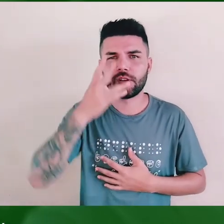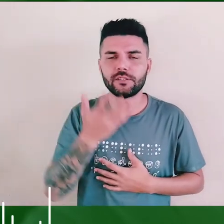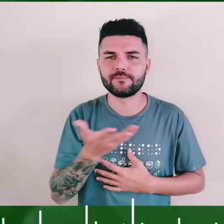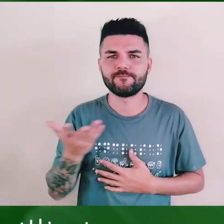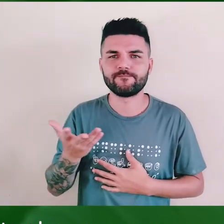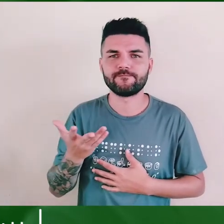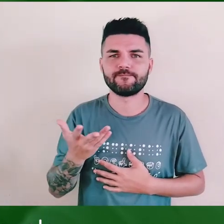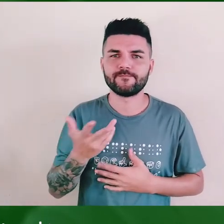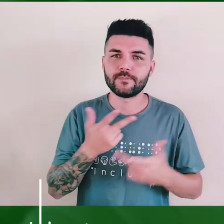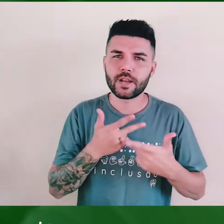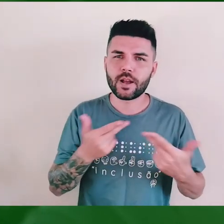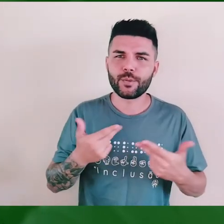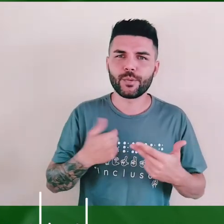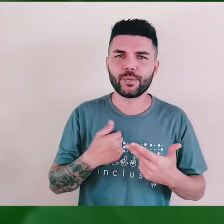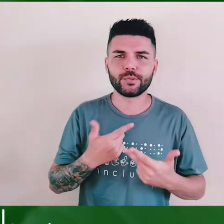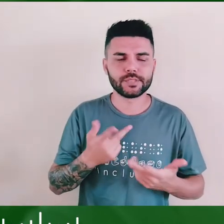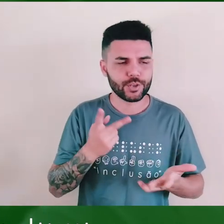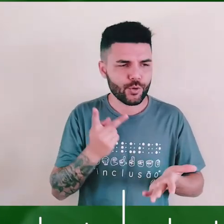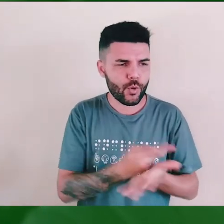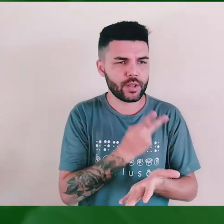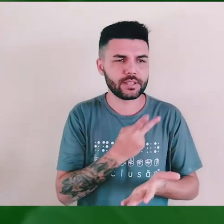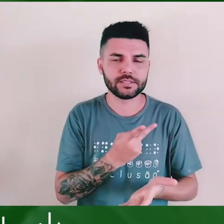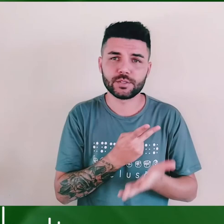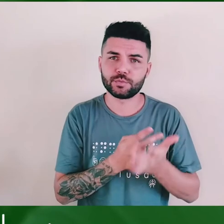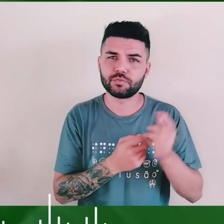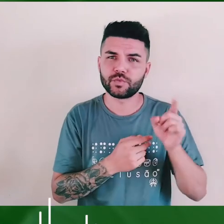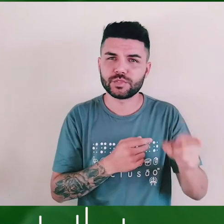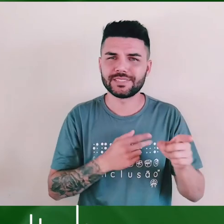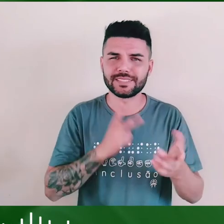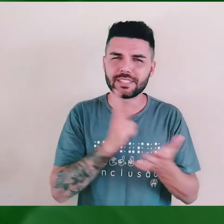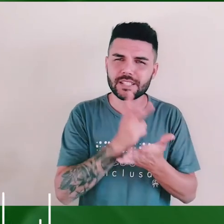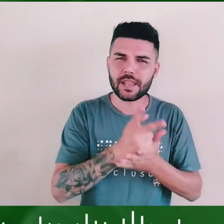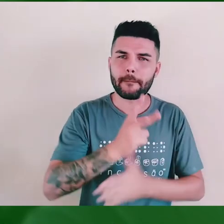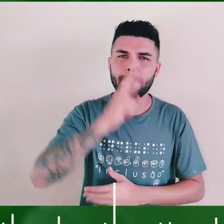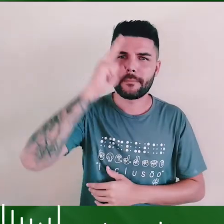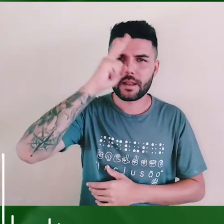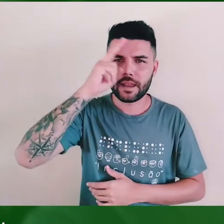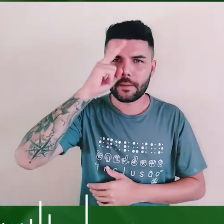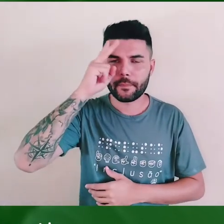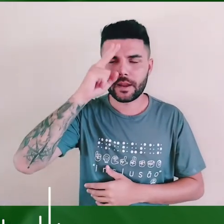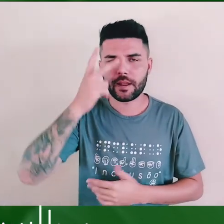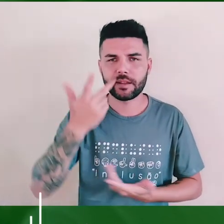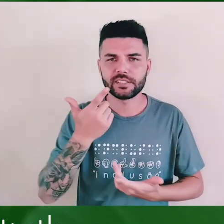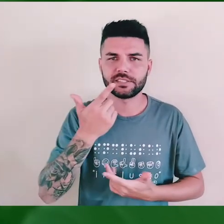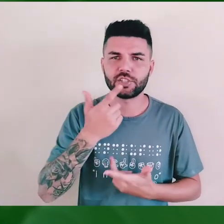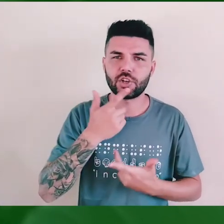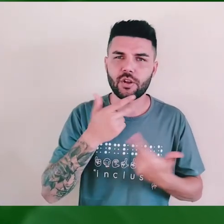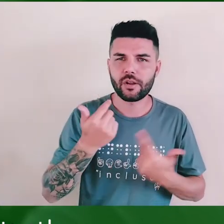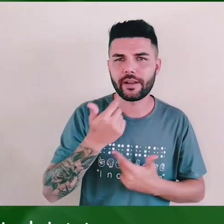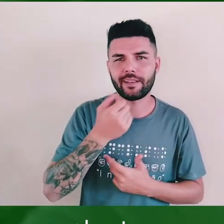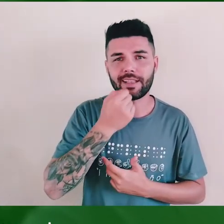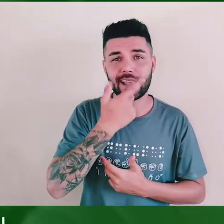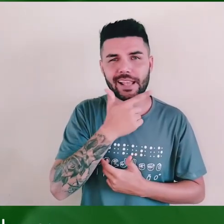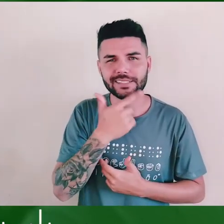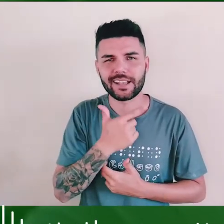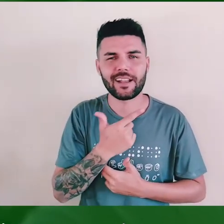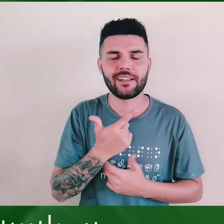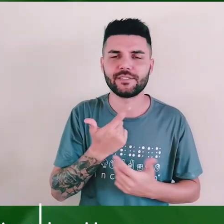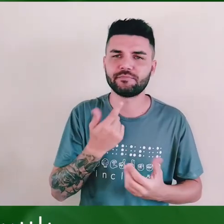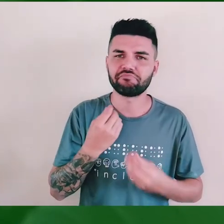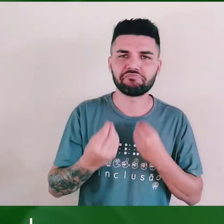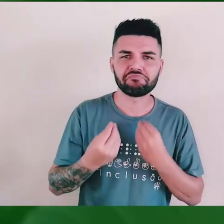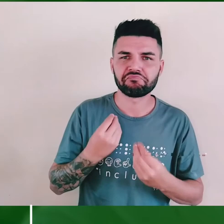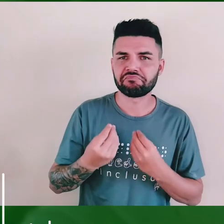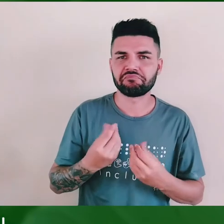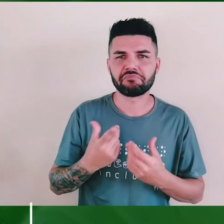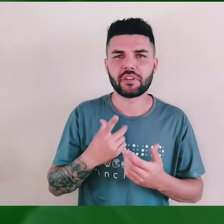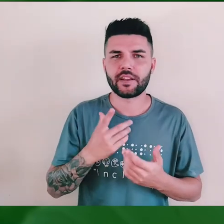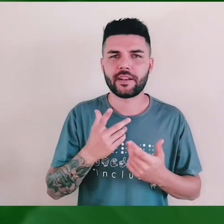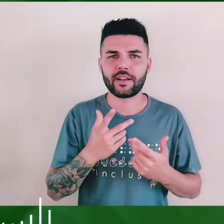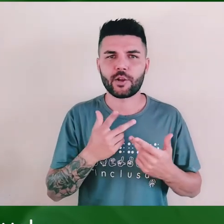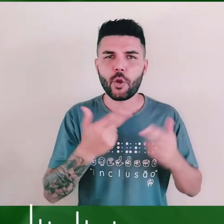que aconteceu com você que você vai sempre lembrar seja uma história marcante ou bonita,